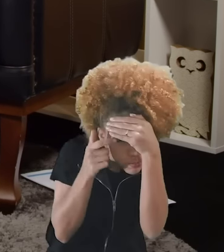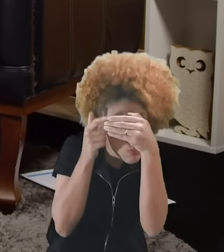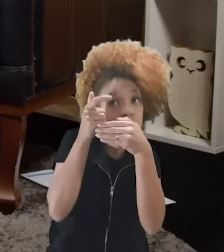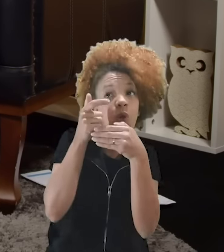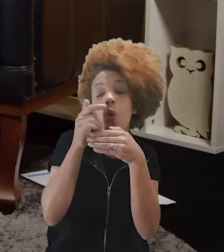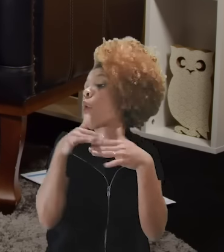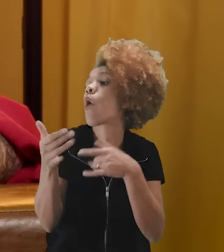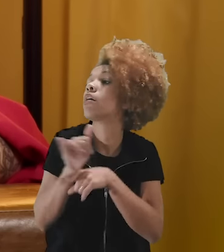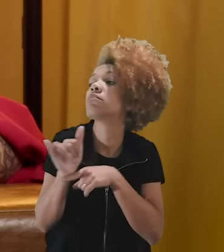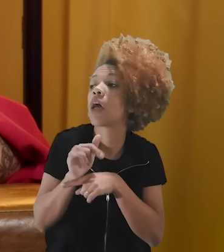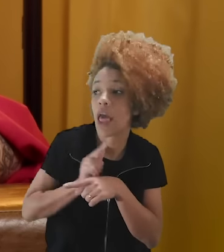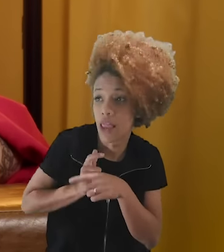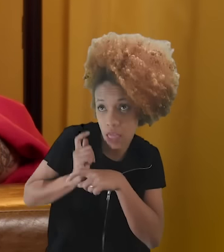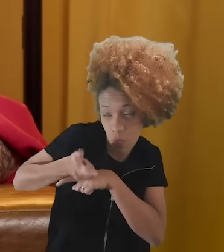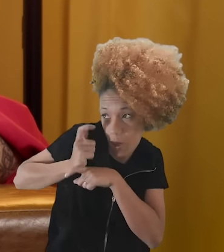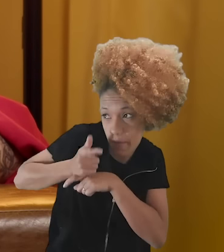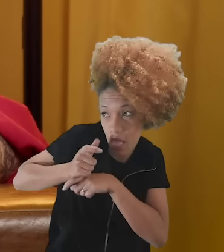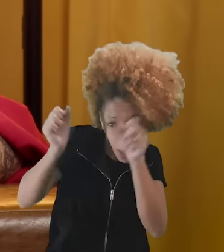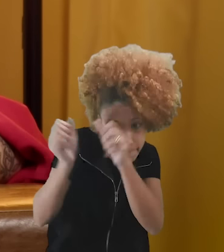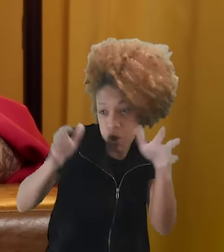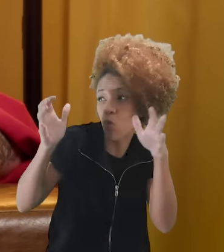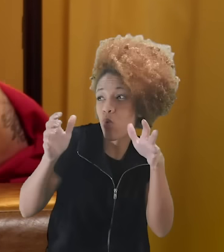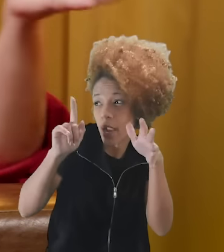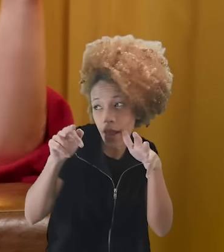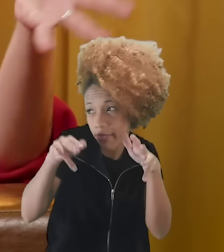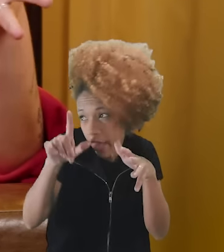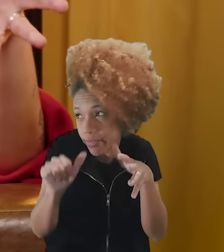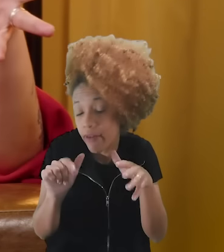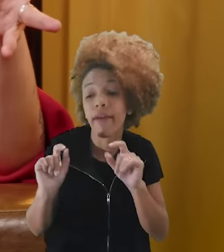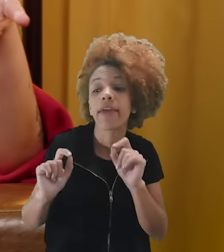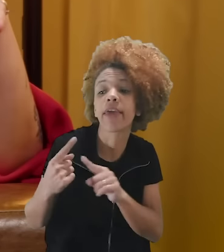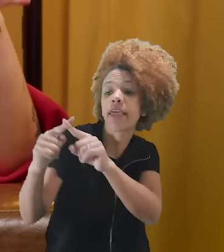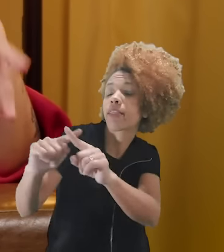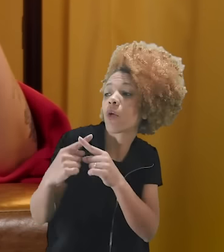tá escondido com quais recursos ele tem uma Smoke ele tem uma granada quem tá contra ele é com qual